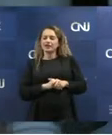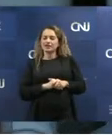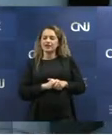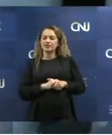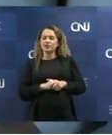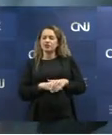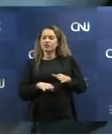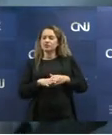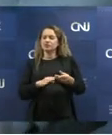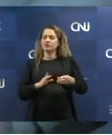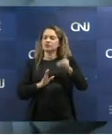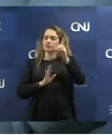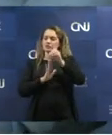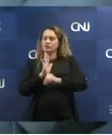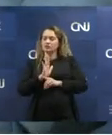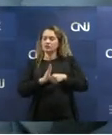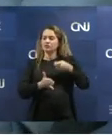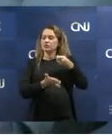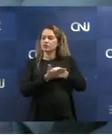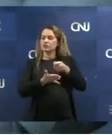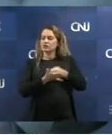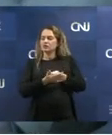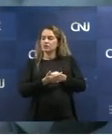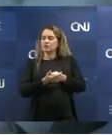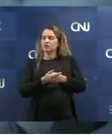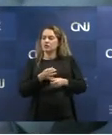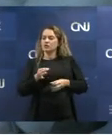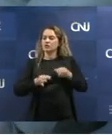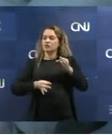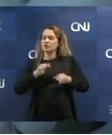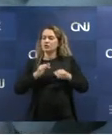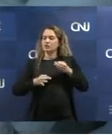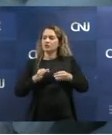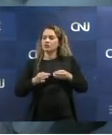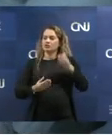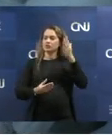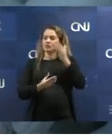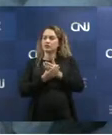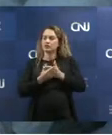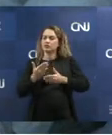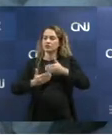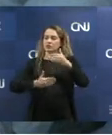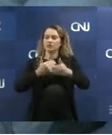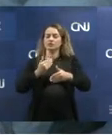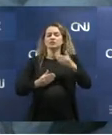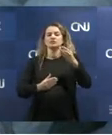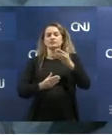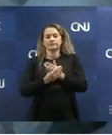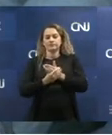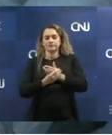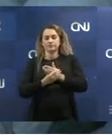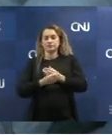de sua aplicação judicial, o justo processo jurídico e a sua justa causa sofreram e, atualmente, ainda sofrem